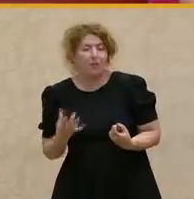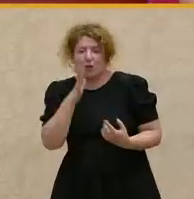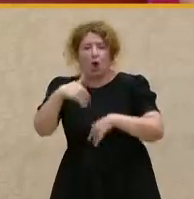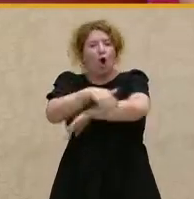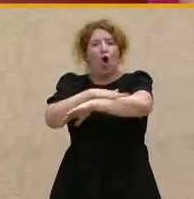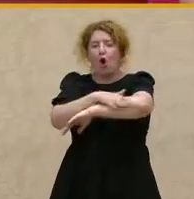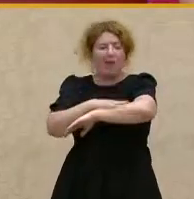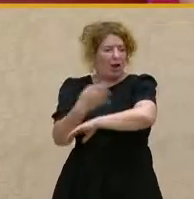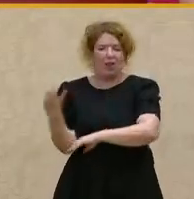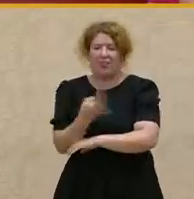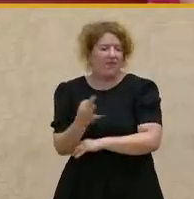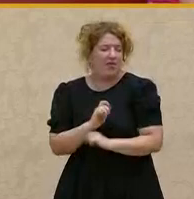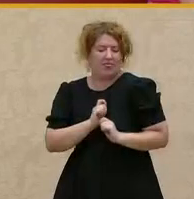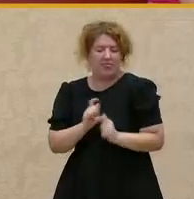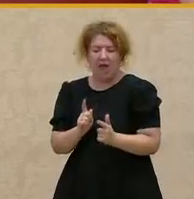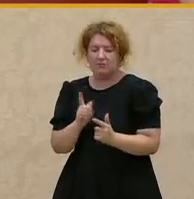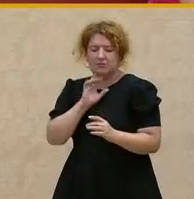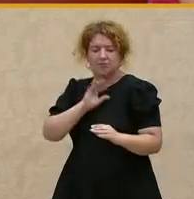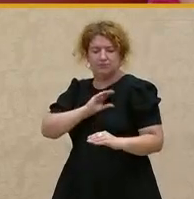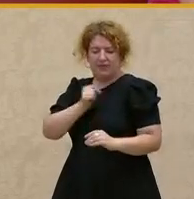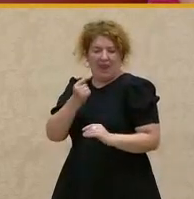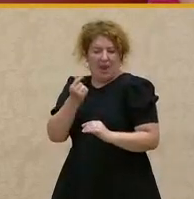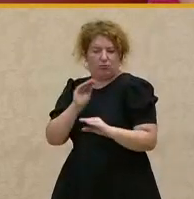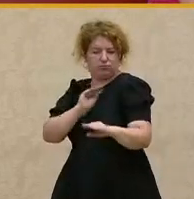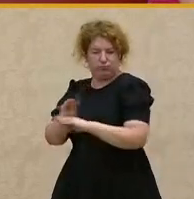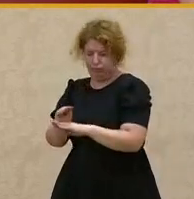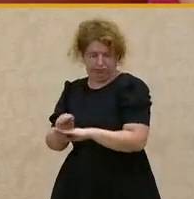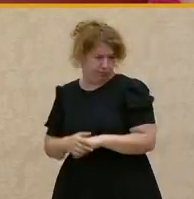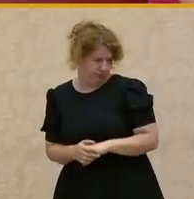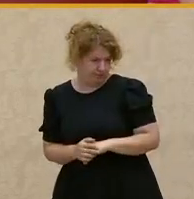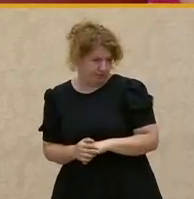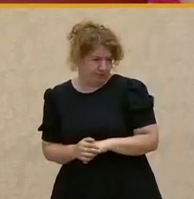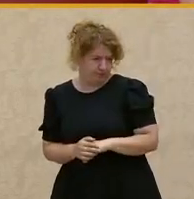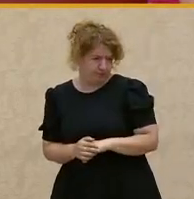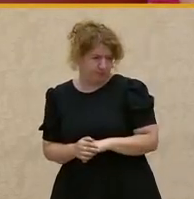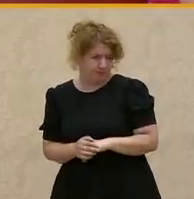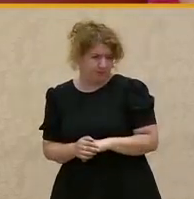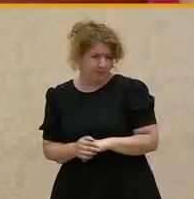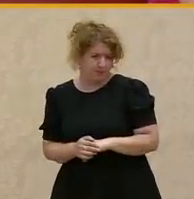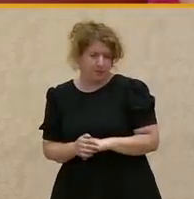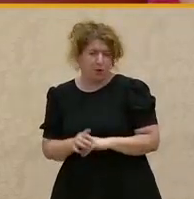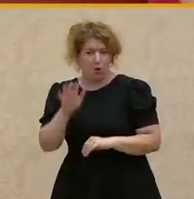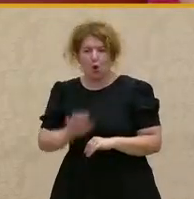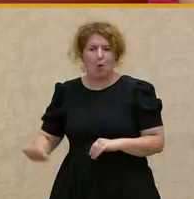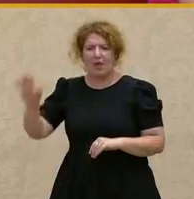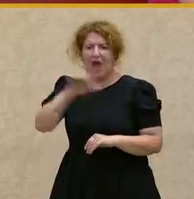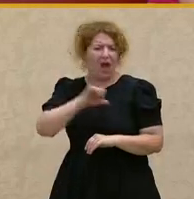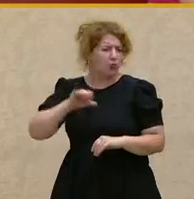asegure una financiación igual, y además, a todas las comunidades autónomas, sin excepción y sin